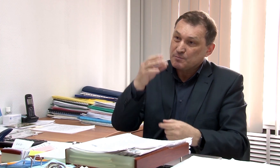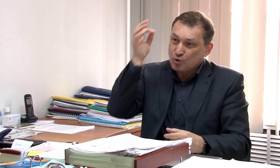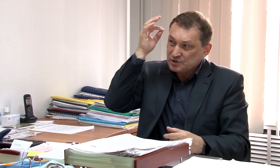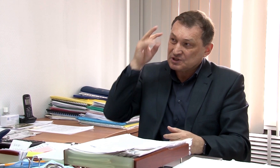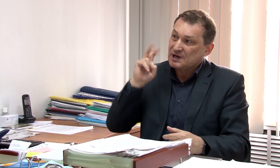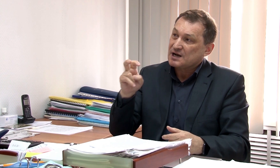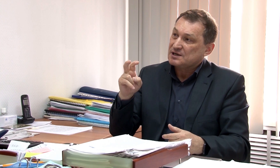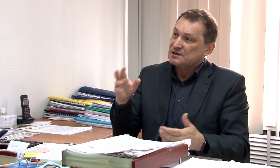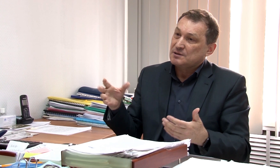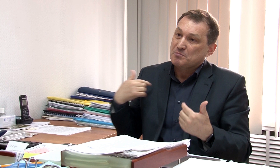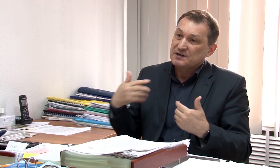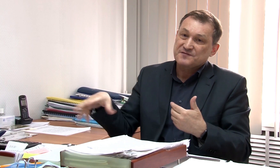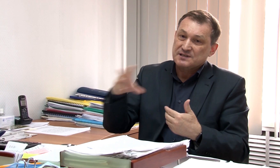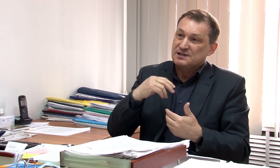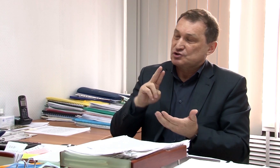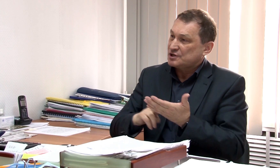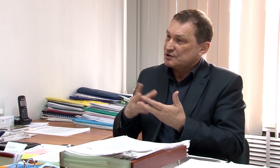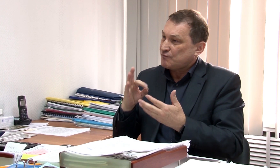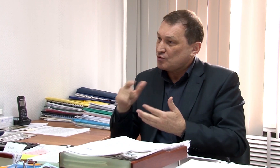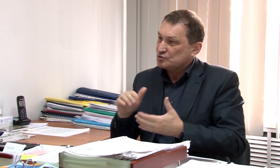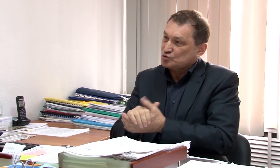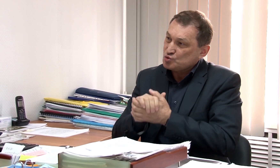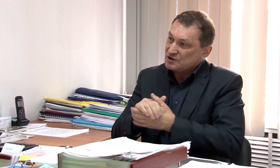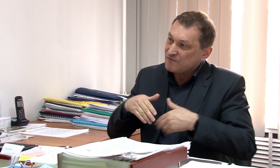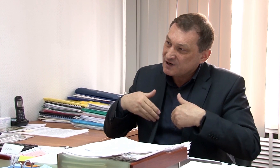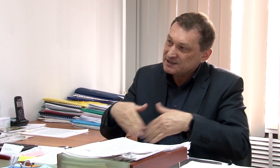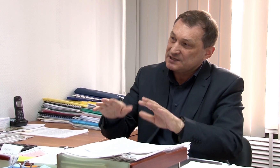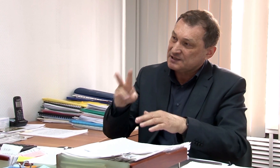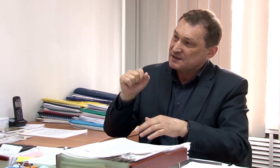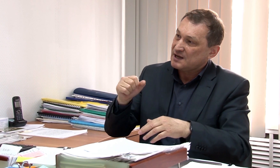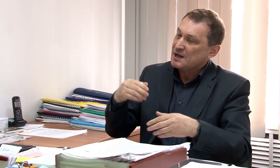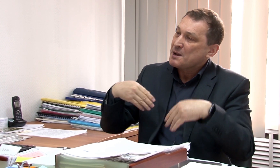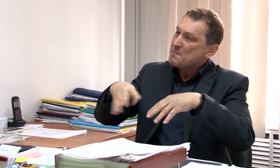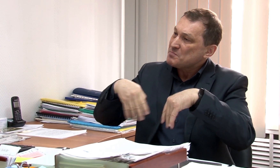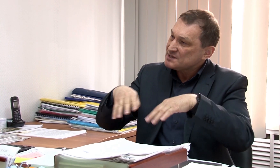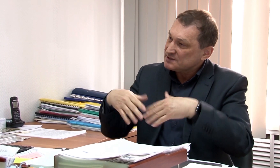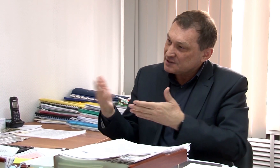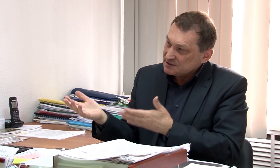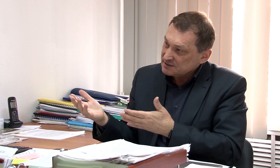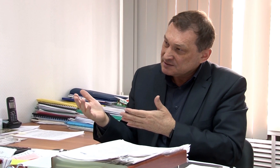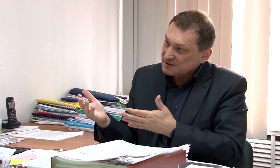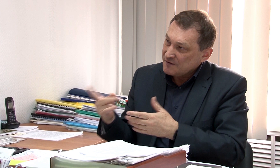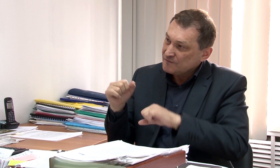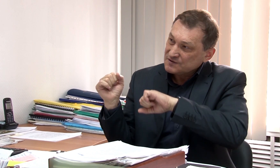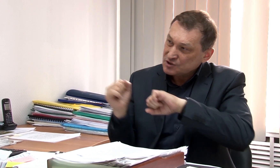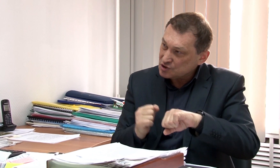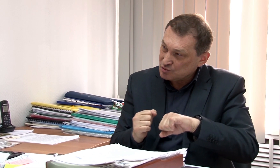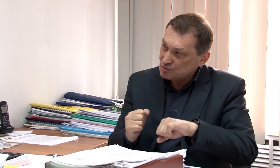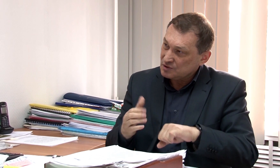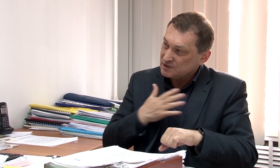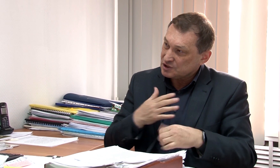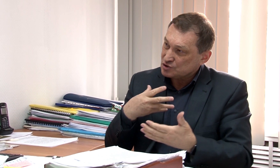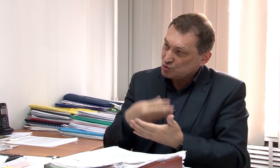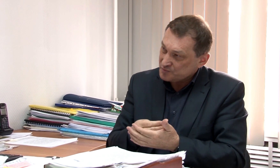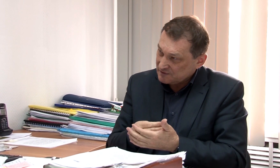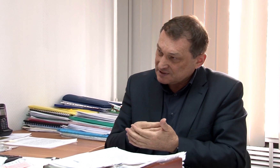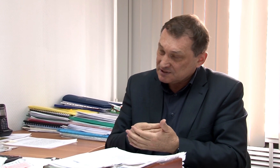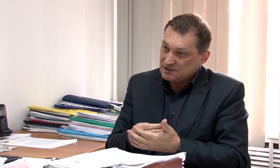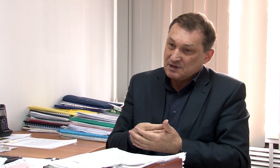Помните, как мы все, члены ВОГ, дружно выходили на митинги в защиту нашей собственности,